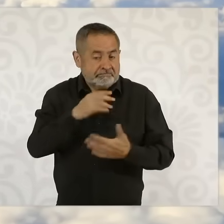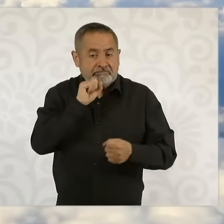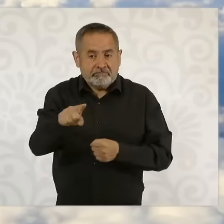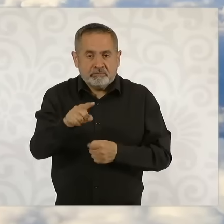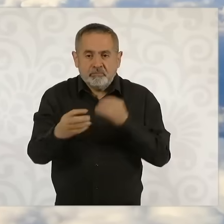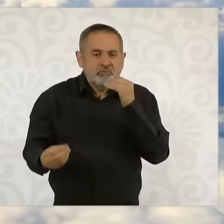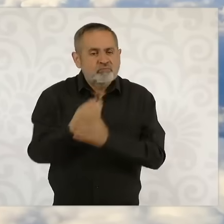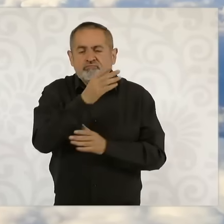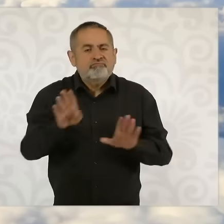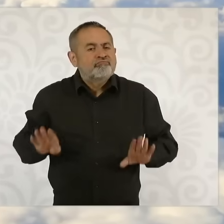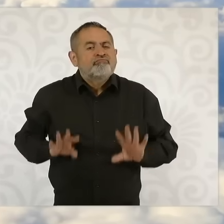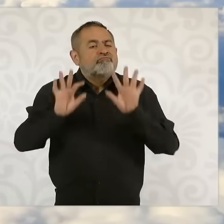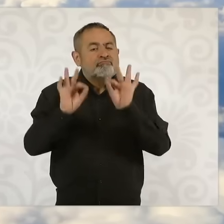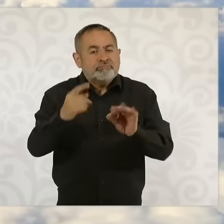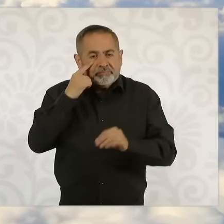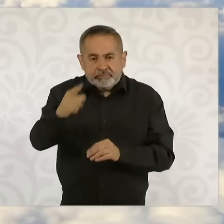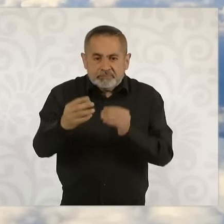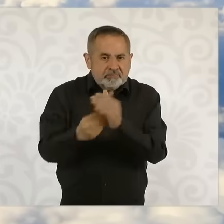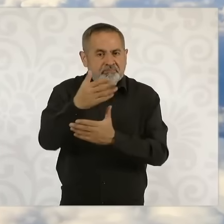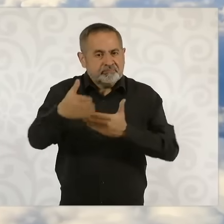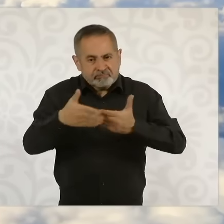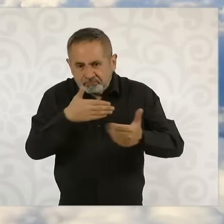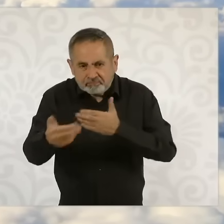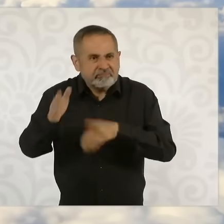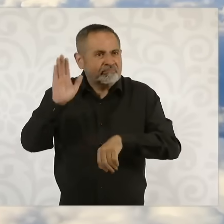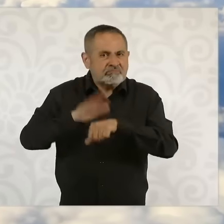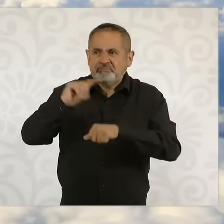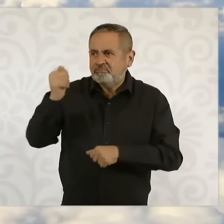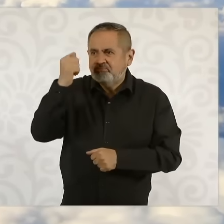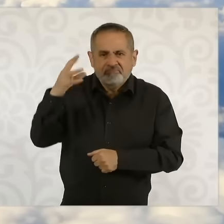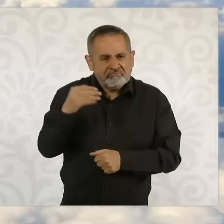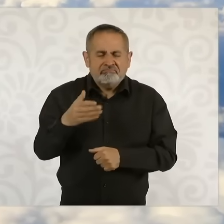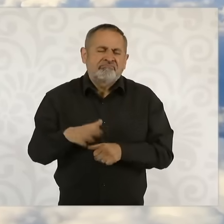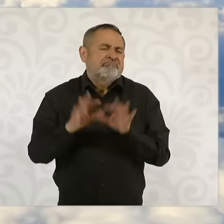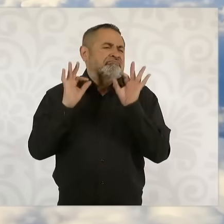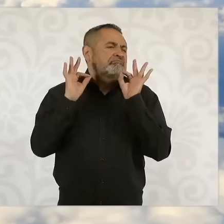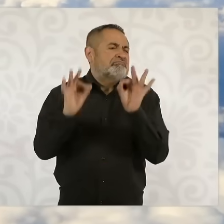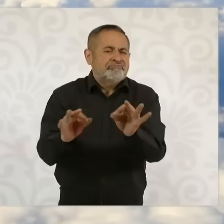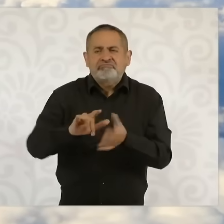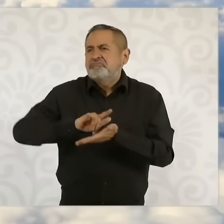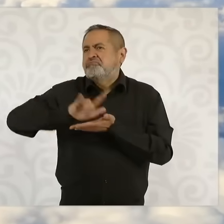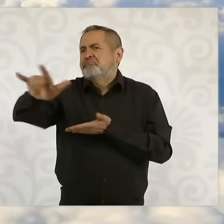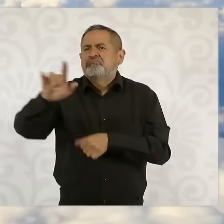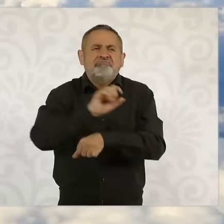características de innovación, modernidad y que nos da una eficiencia operativa sumamente